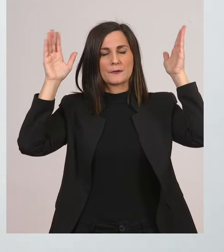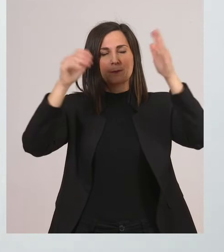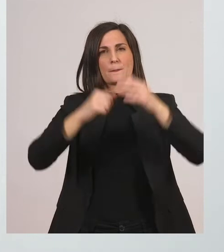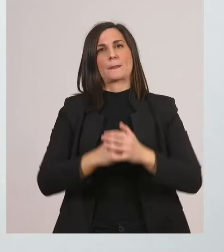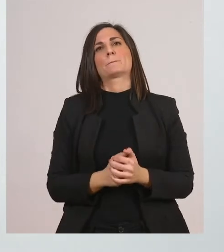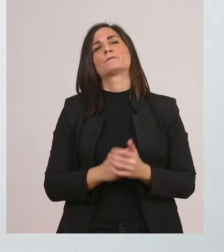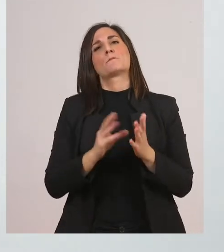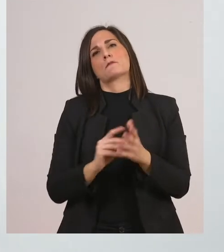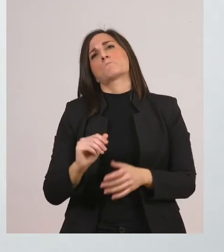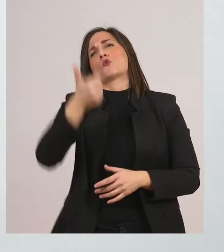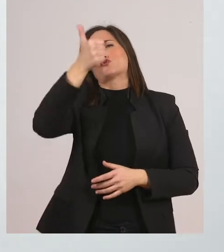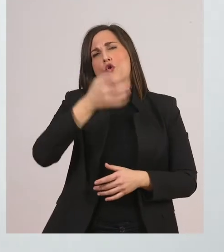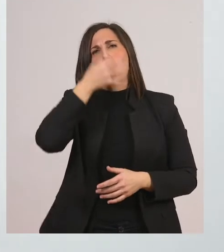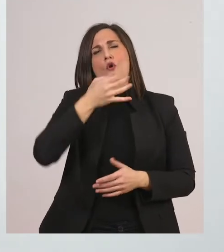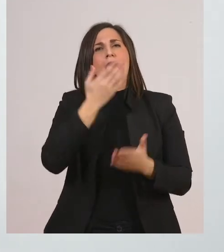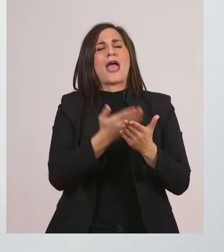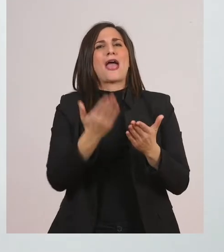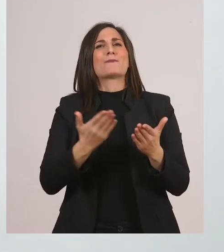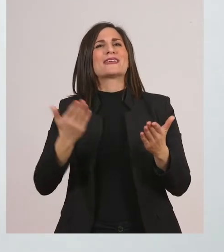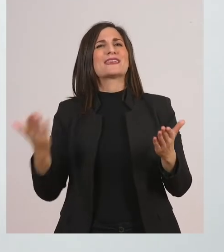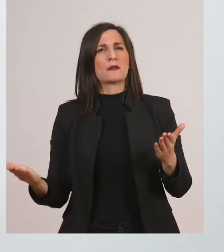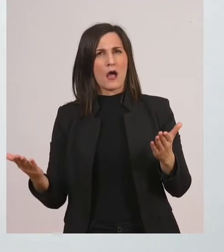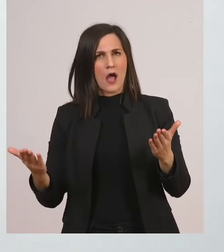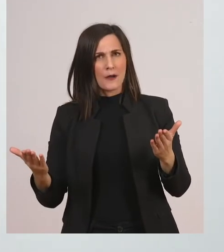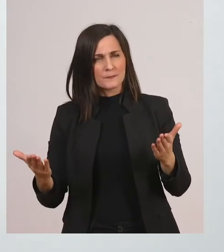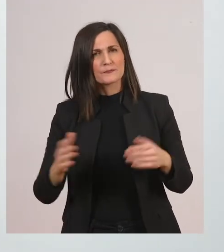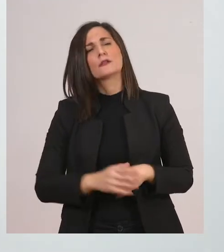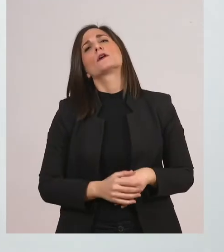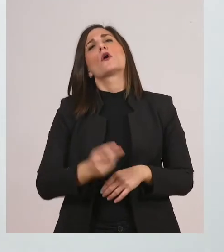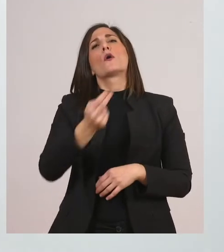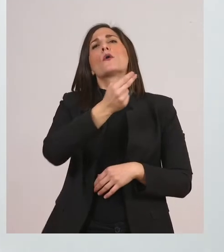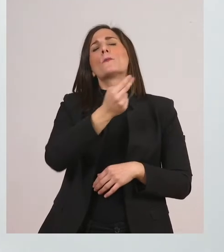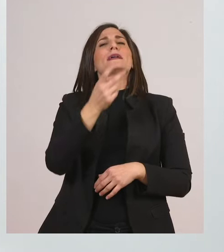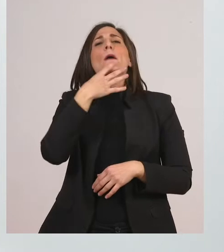Αυτό είναι ένα επιχείρημα λοιπόν, που αν έχω την προκείμενη αυτή, την πρότασή μου μαθαίνω ξένες γλώσσες,